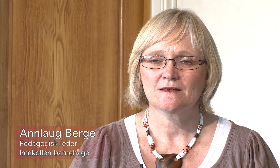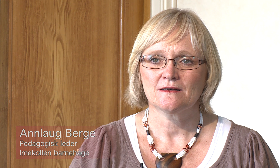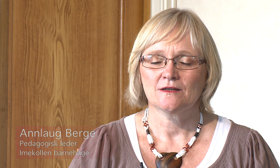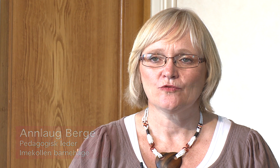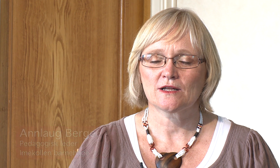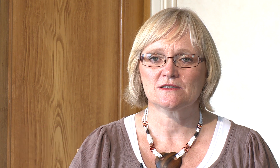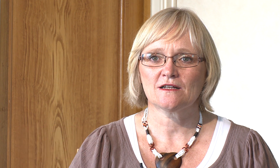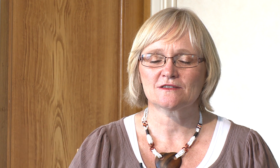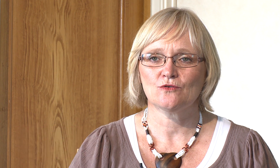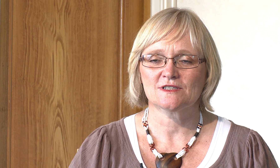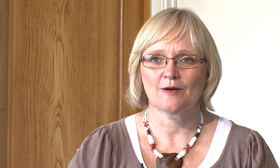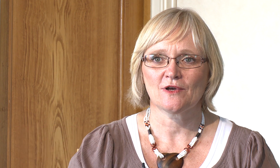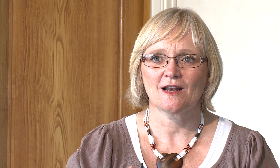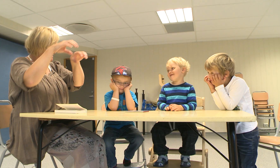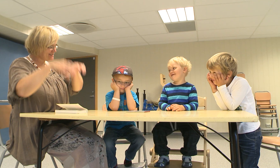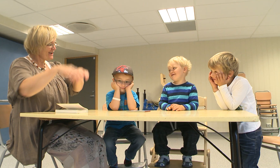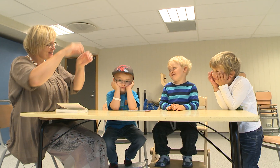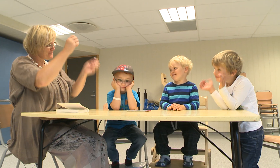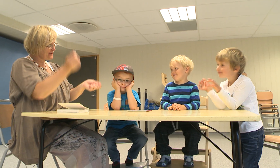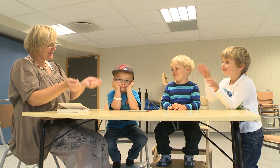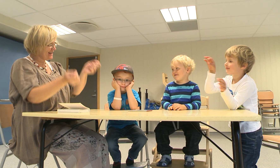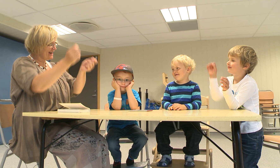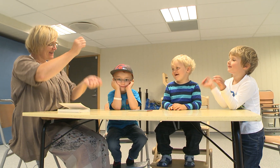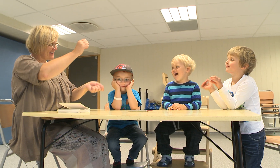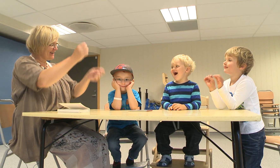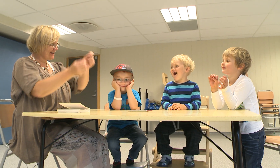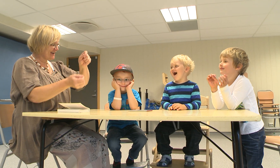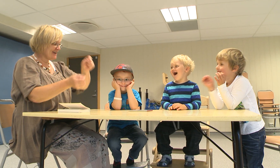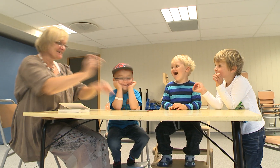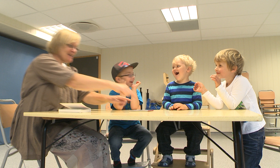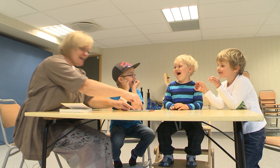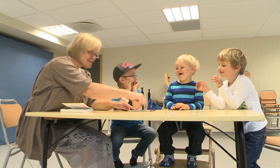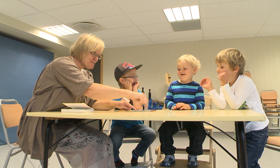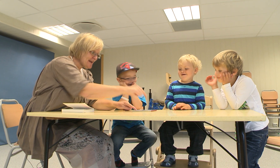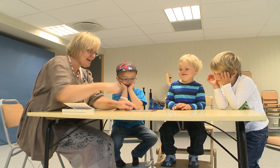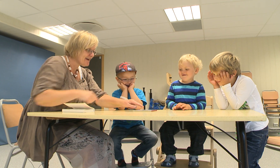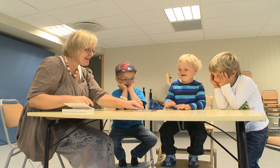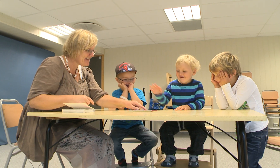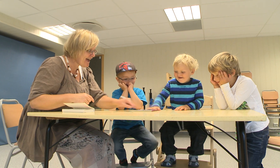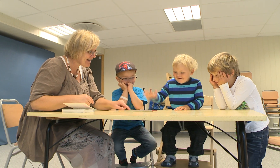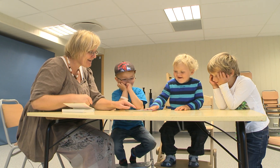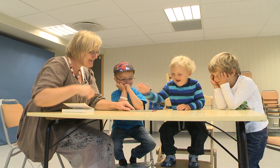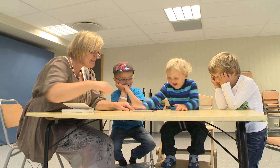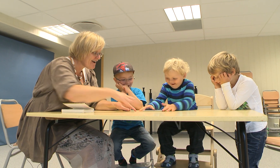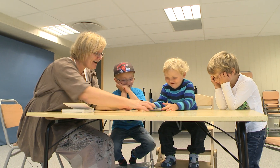for at Sander skal kunne samtale med dem. Og vi har sett Sander i samhandlingssituasjoner med barn, og det var vidunderlig!